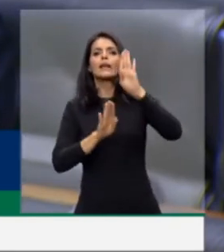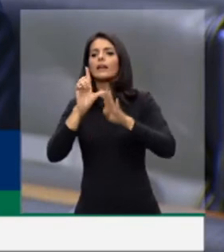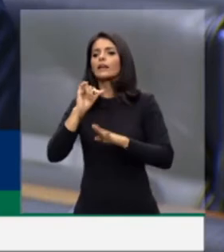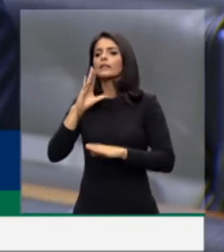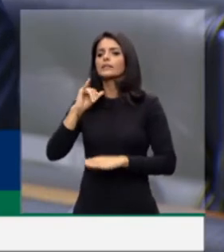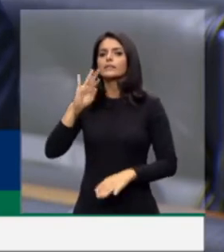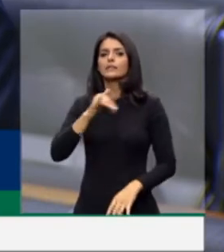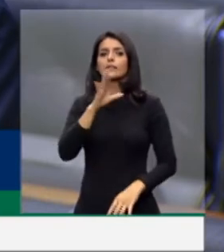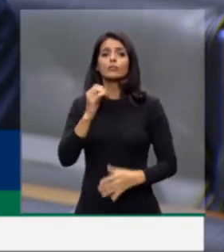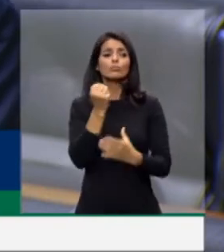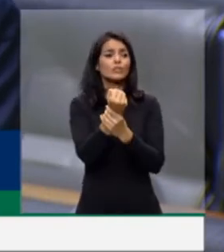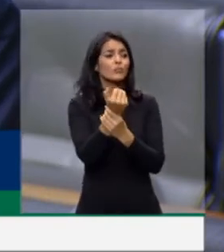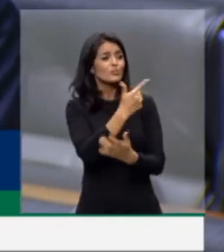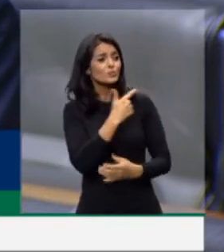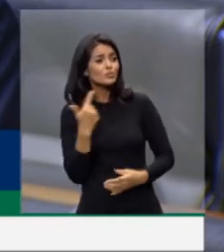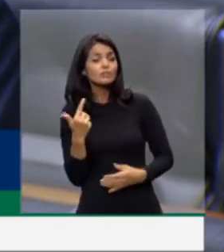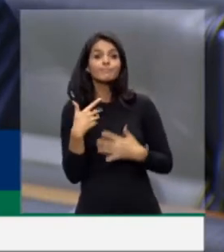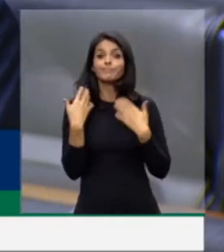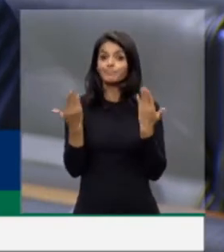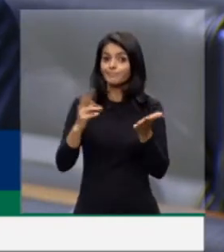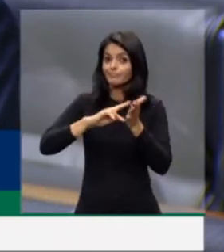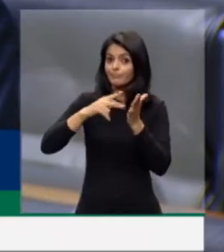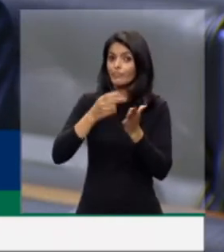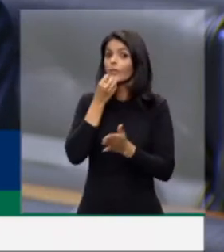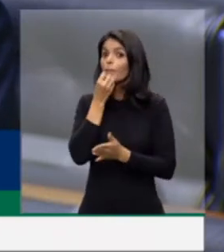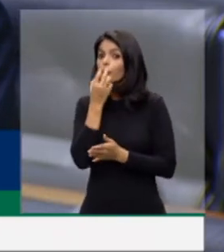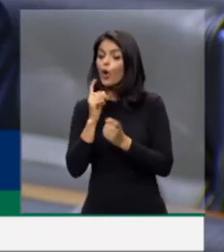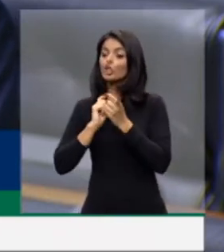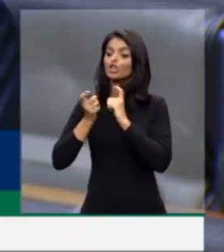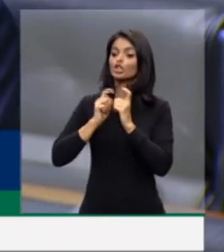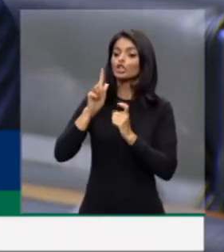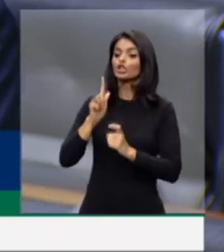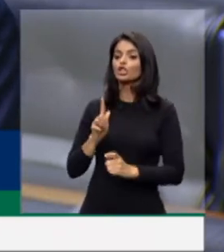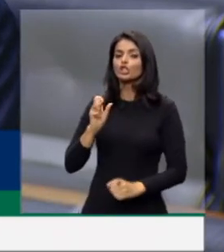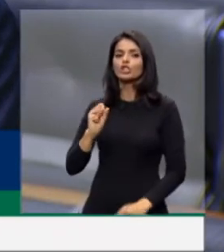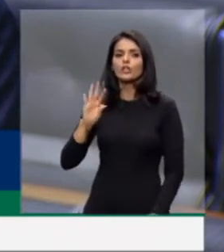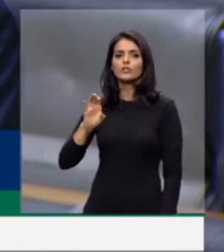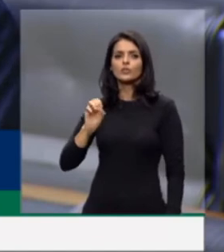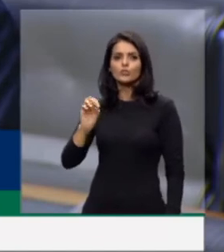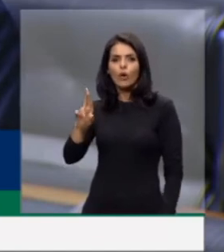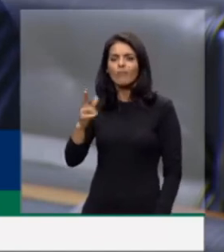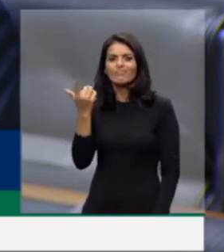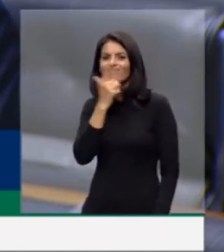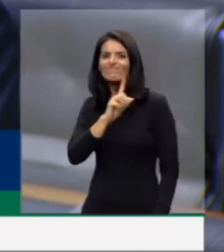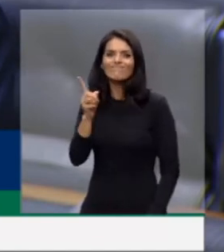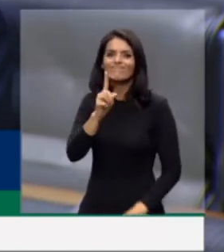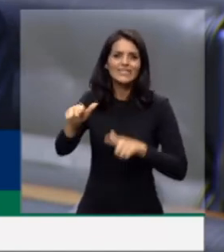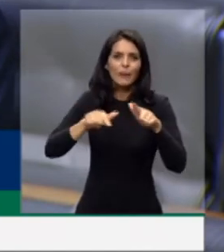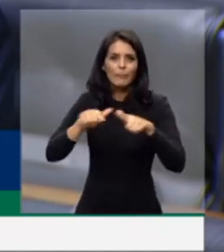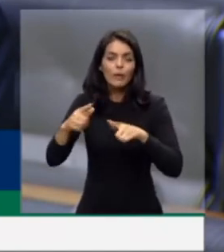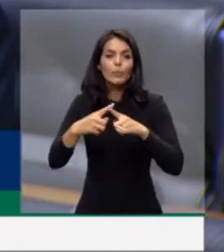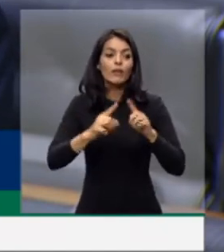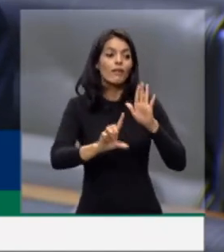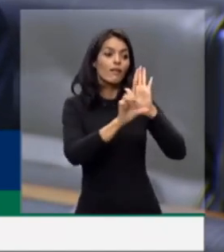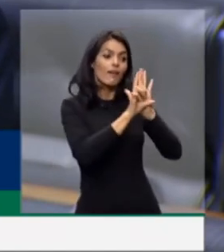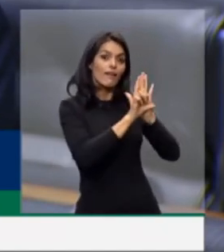NÓS TÍNHAMOS MUITA COISA PARADA NO BRASIL, AGUARDANDO LICITAÇÃO, NUMA TOTAL INSEGURANÇA, OU SEJA, O BOM